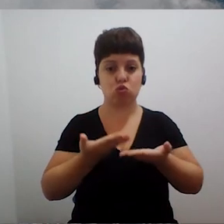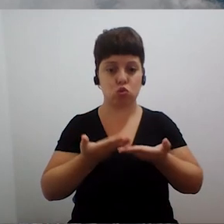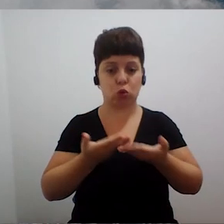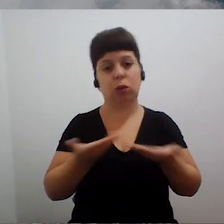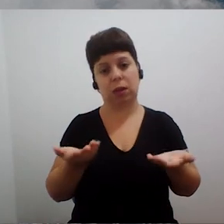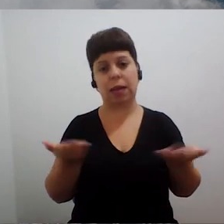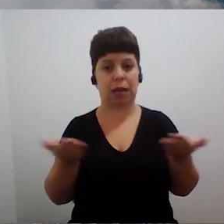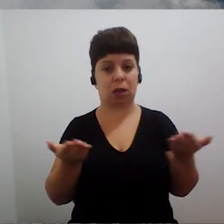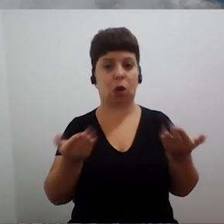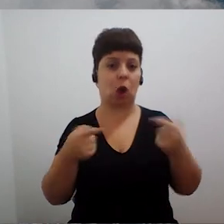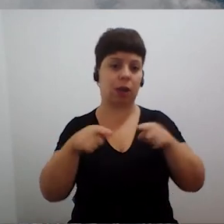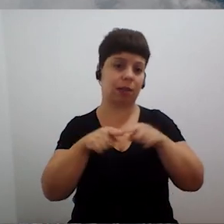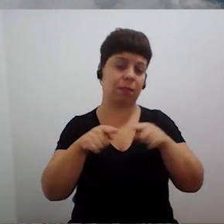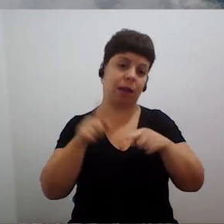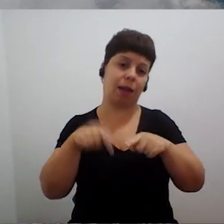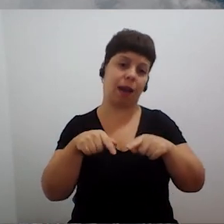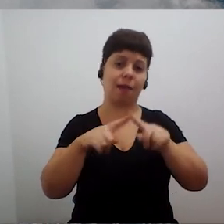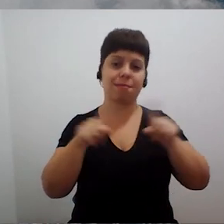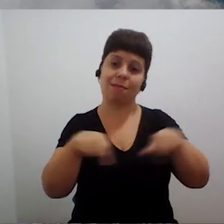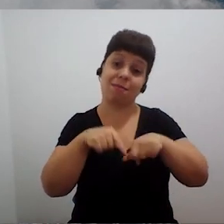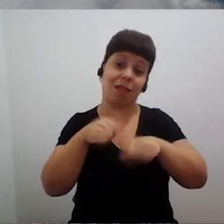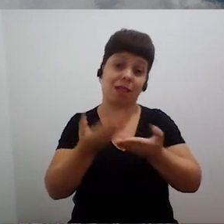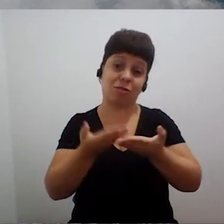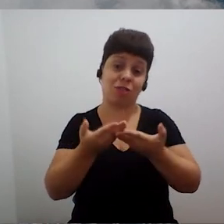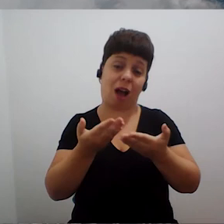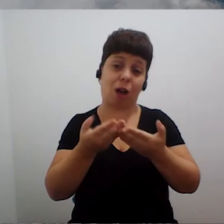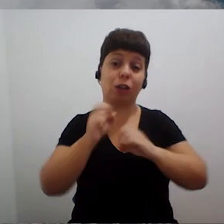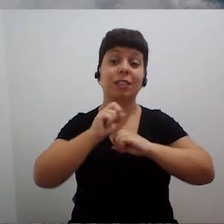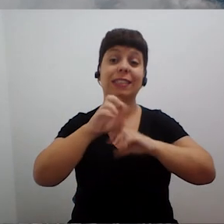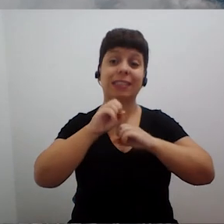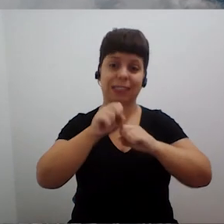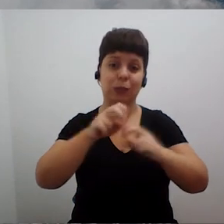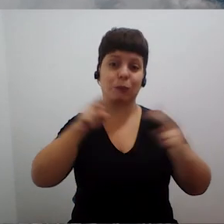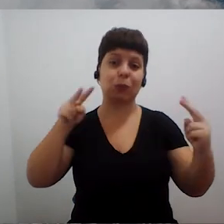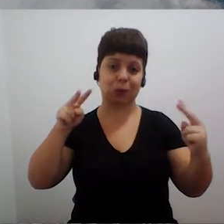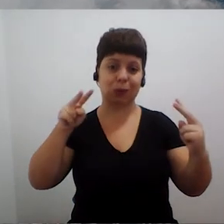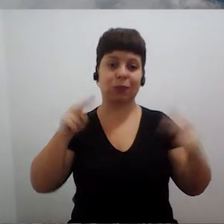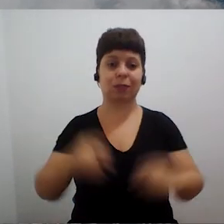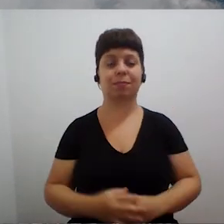e agora também sala de aula, lugar de ensino na modalidade online. Também muito significativa uma faixa que ali está